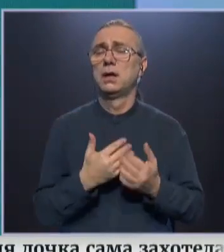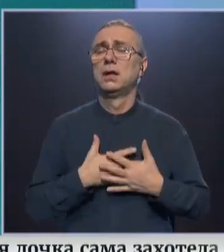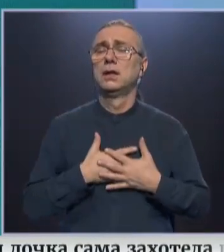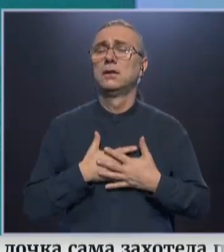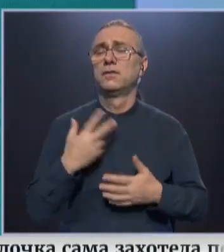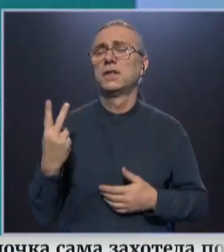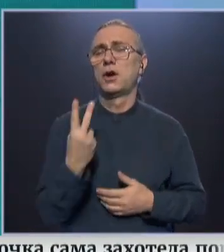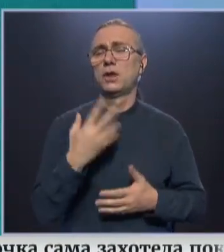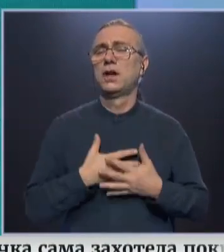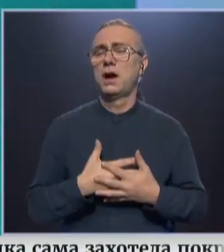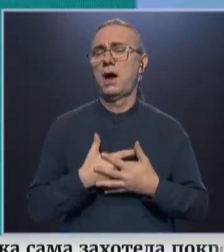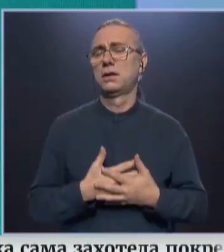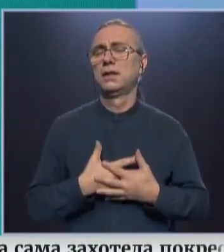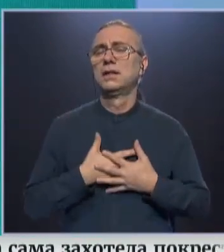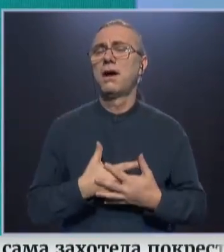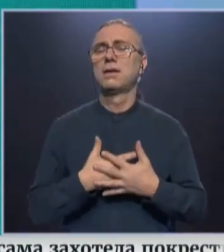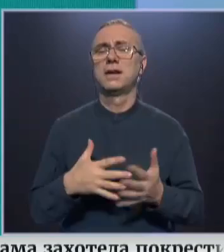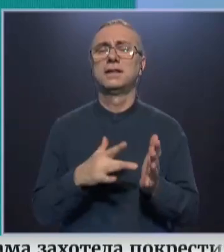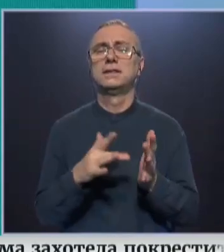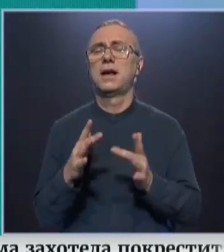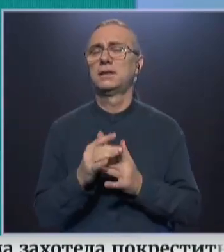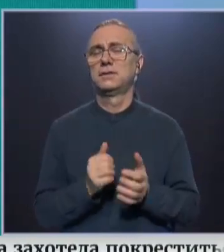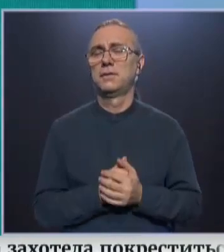христианское где они собственные страсти а служение Господу